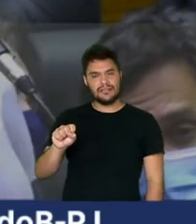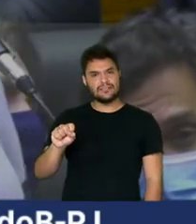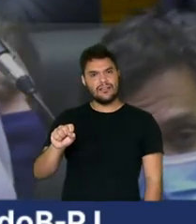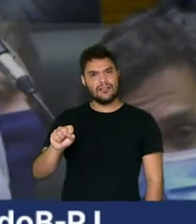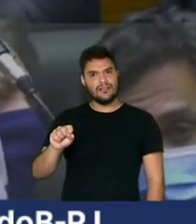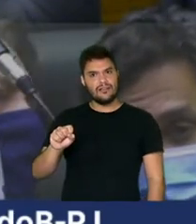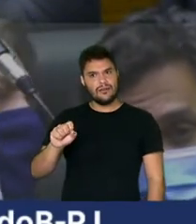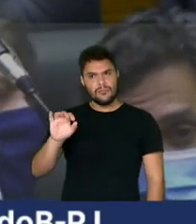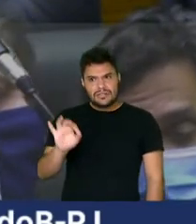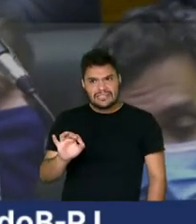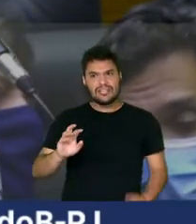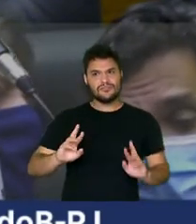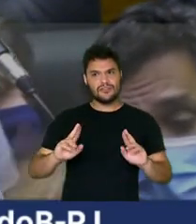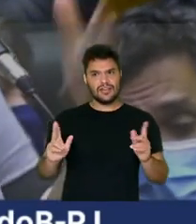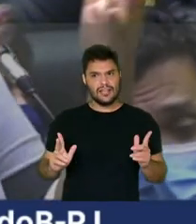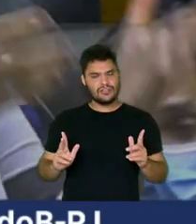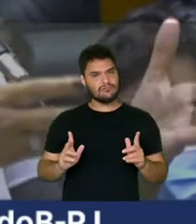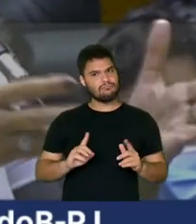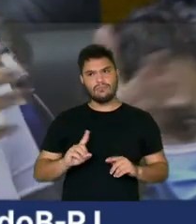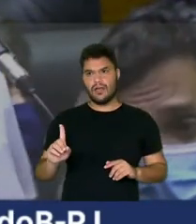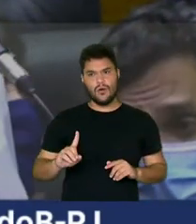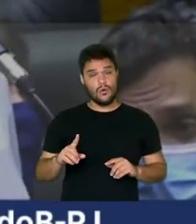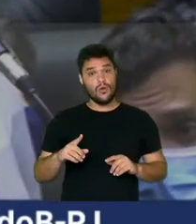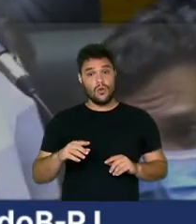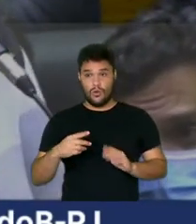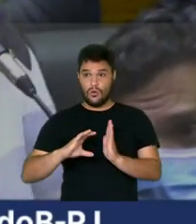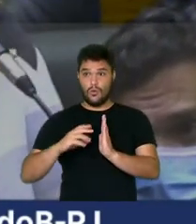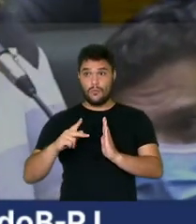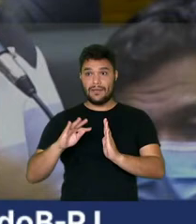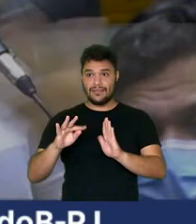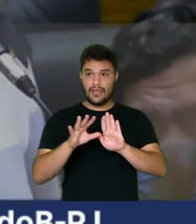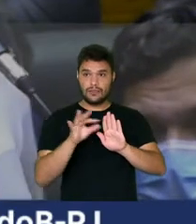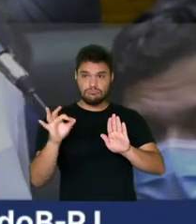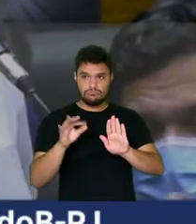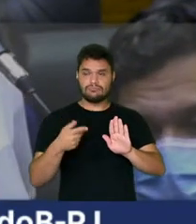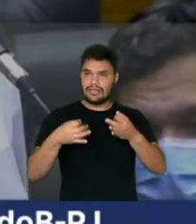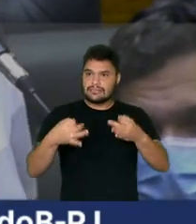OUTROS SETORES ECONÔMICOS. PORTANTO, É CORRETO DESTAQUE DO PT PARA OS ARGUMENTOS DO PRÓPRIO AUTOR, PARA OS